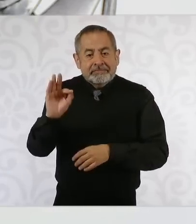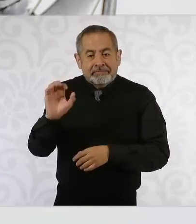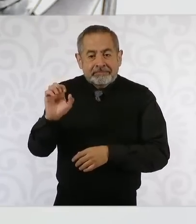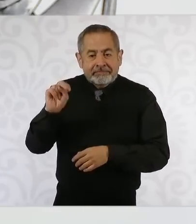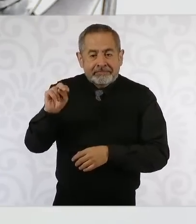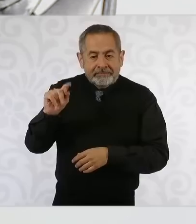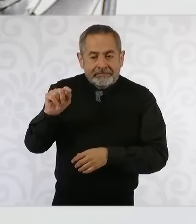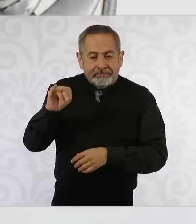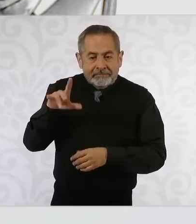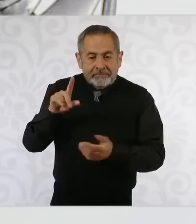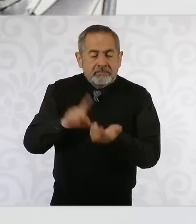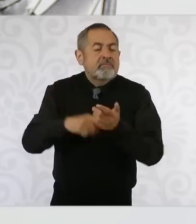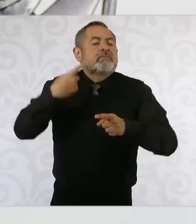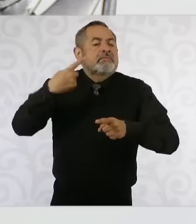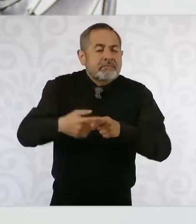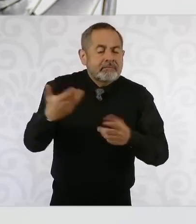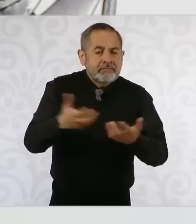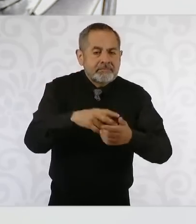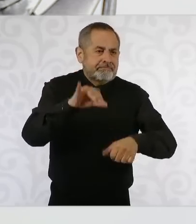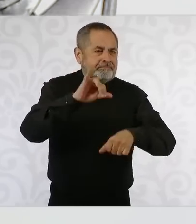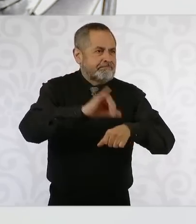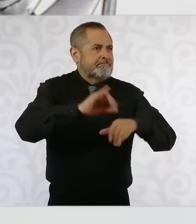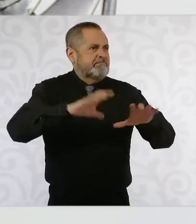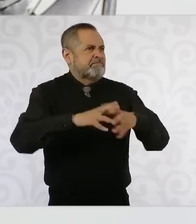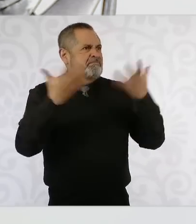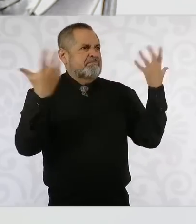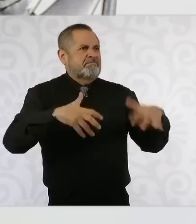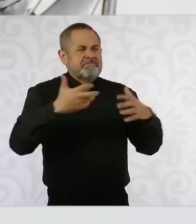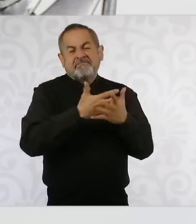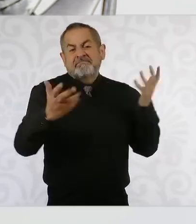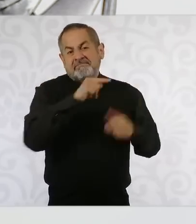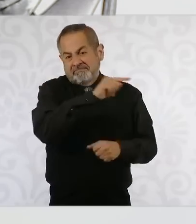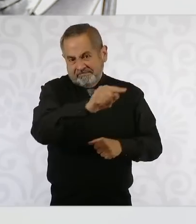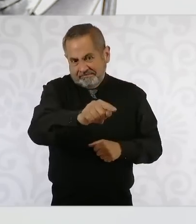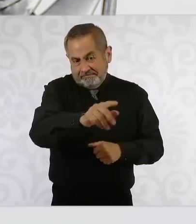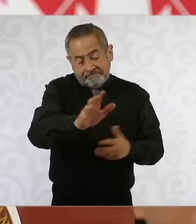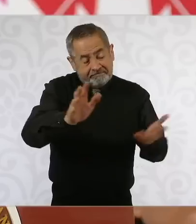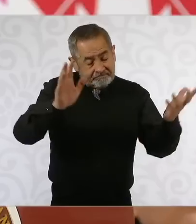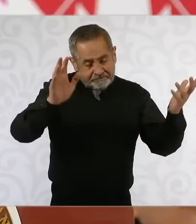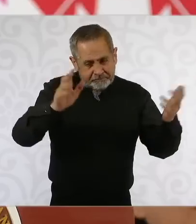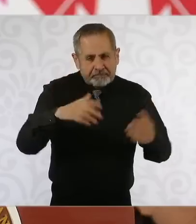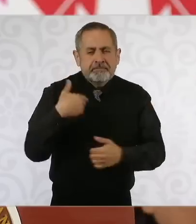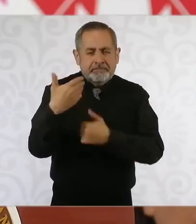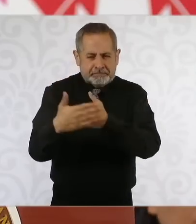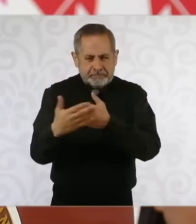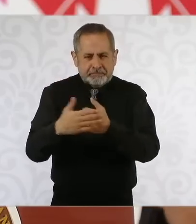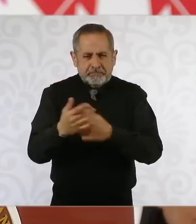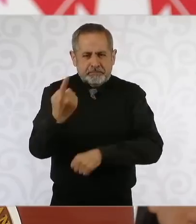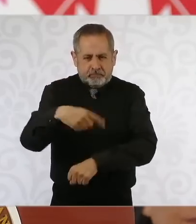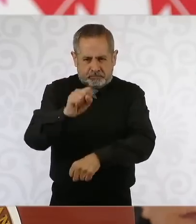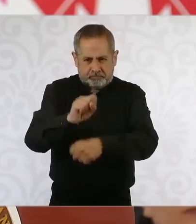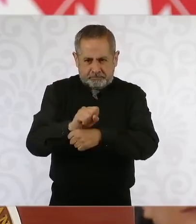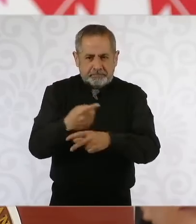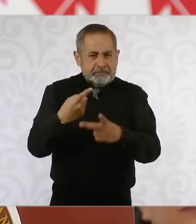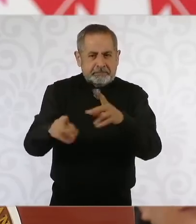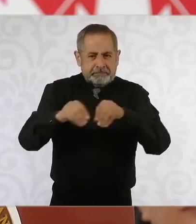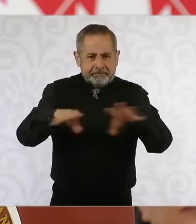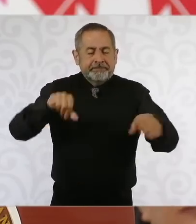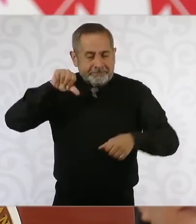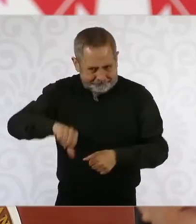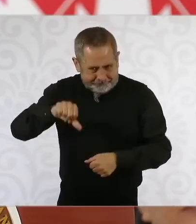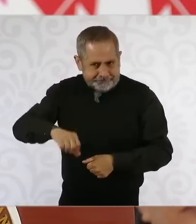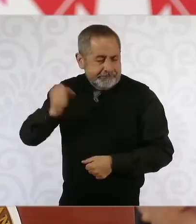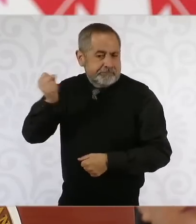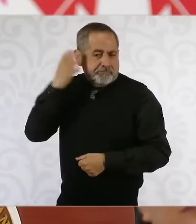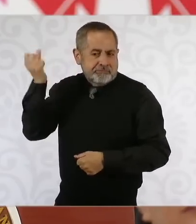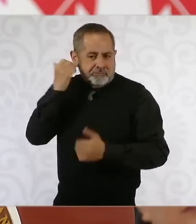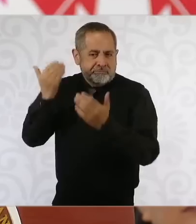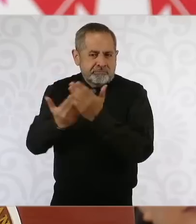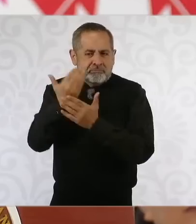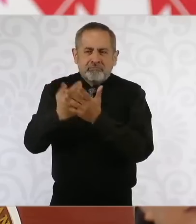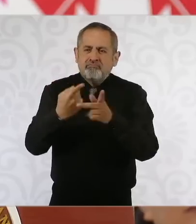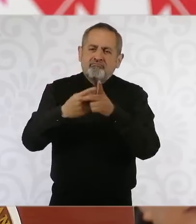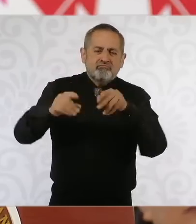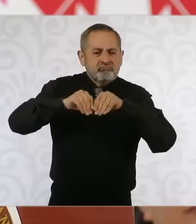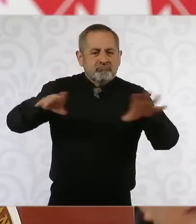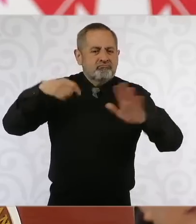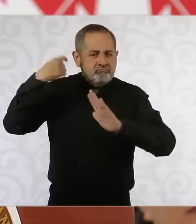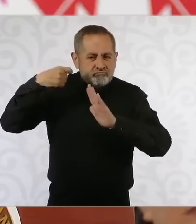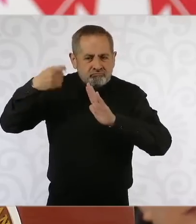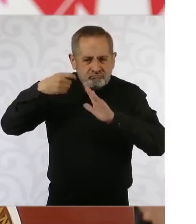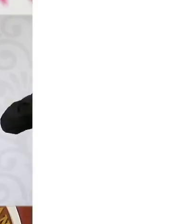farmacéuticas la próxima semana iniciamos esta miniserie en la mañanera de cómo es que viene la